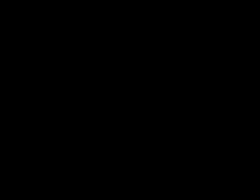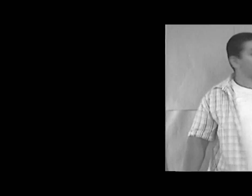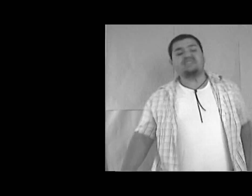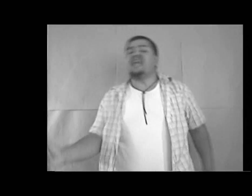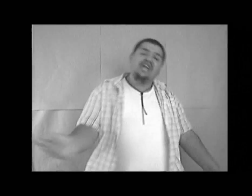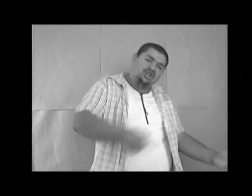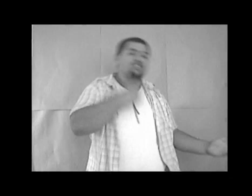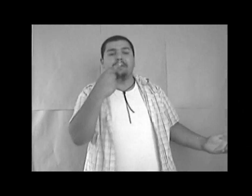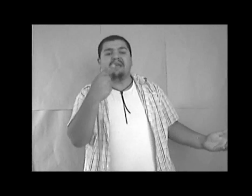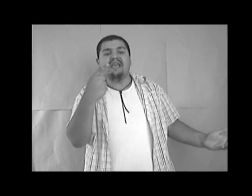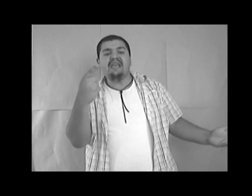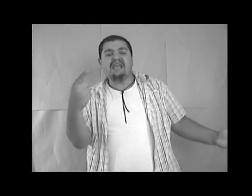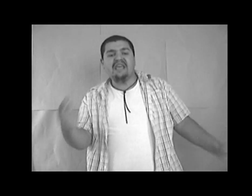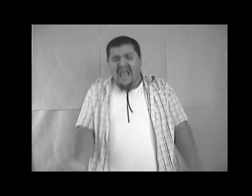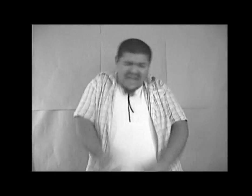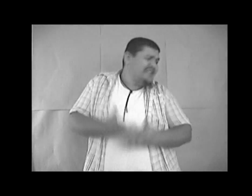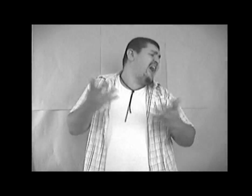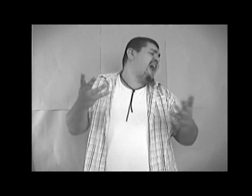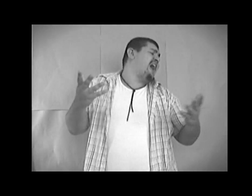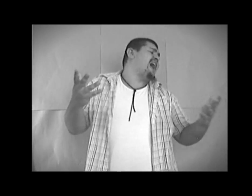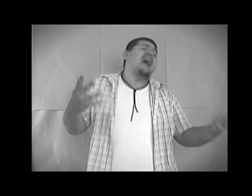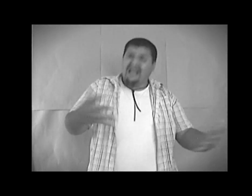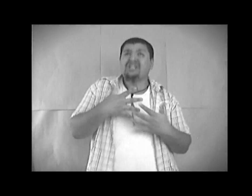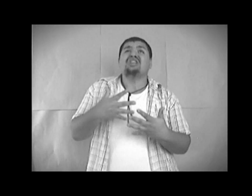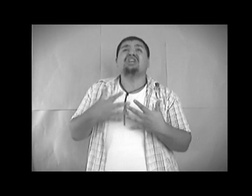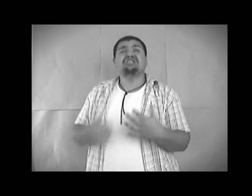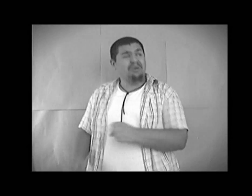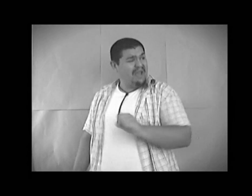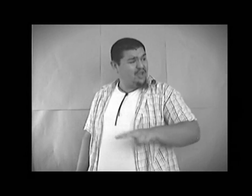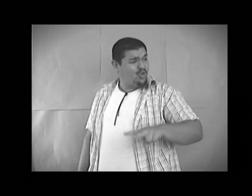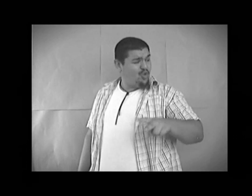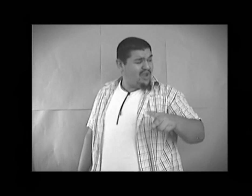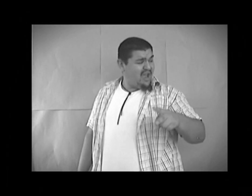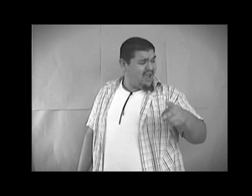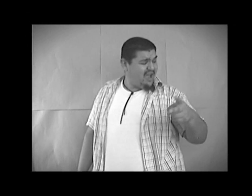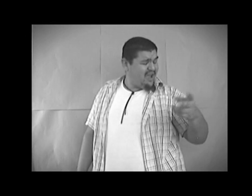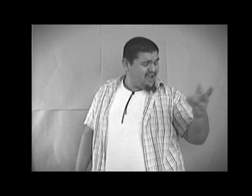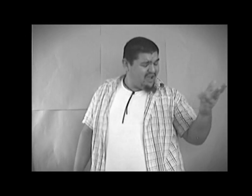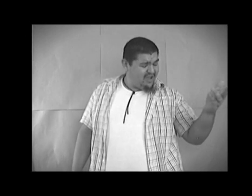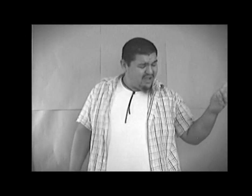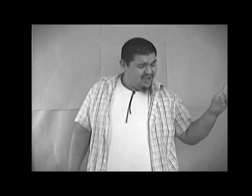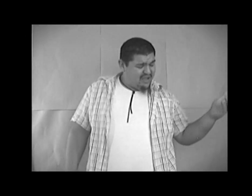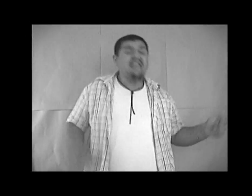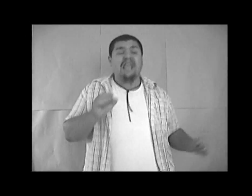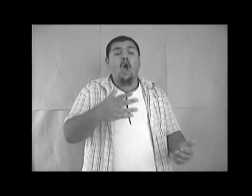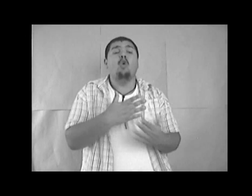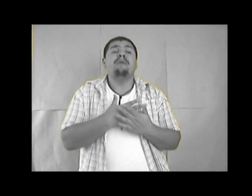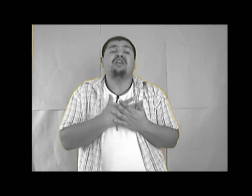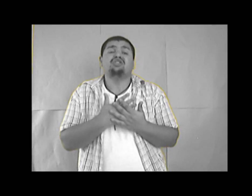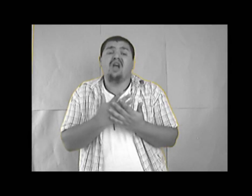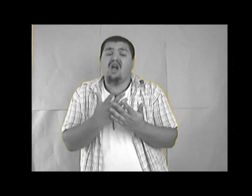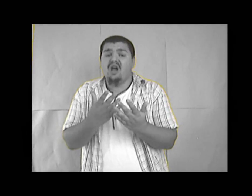кажи ми как да дишам и друга да обичам tell me how to breathe and to love another